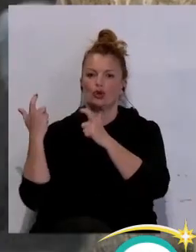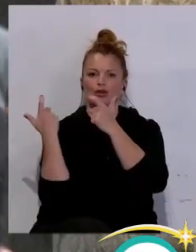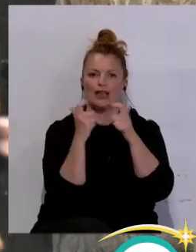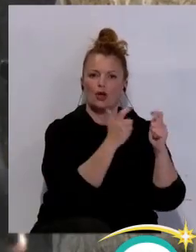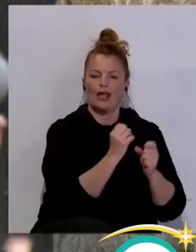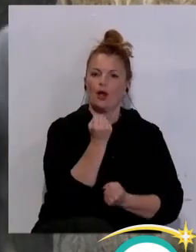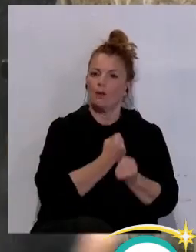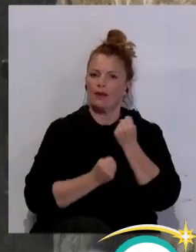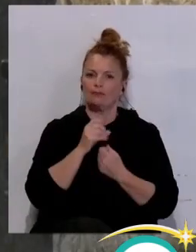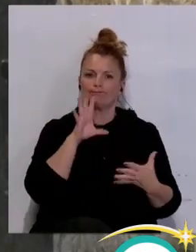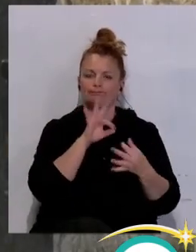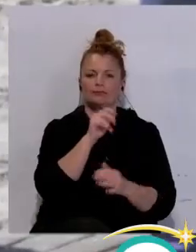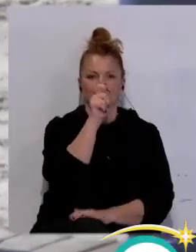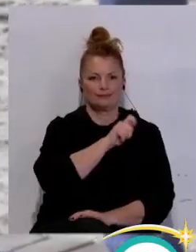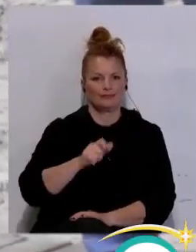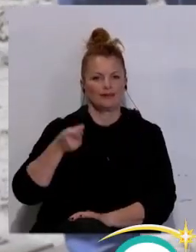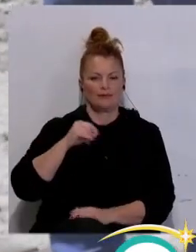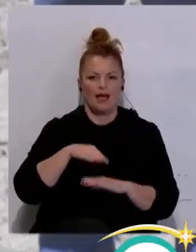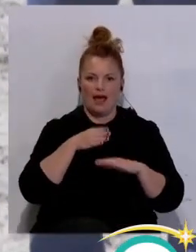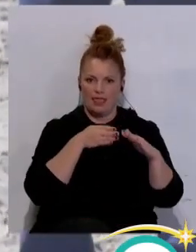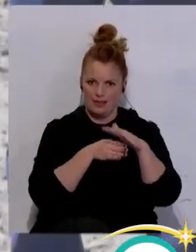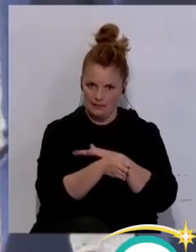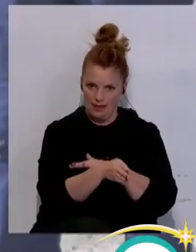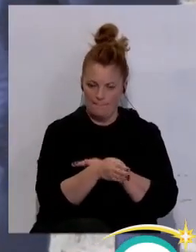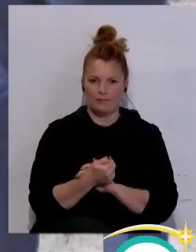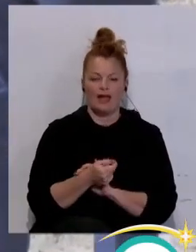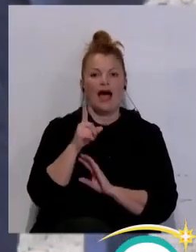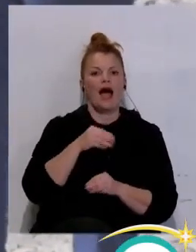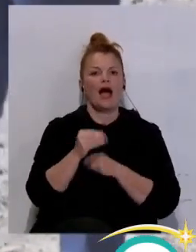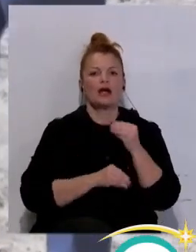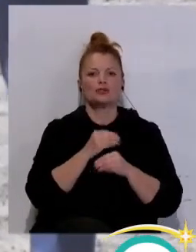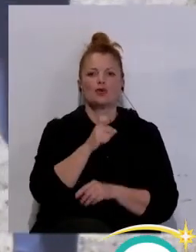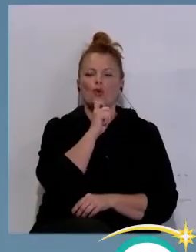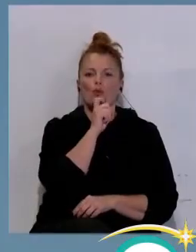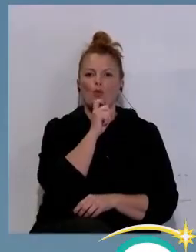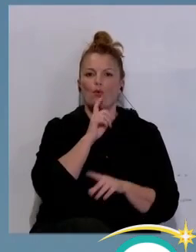con la ciudadanía y la accesibilidad se ha establecido a su vez como base la cultura